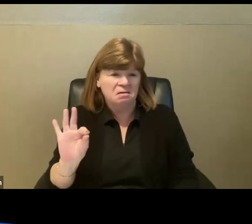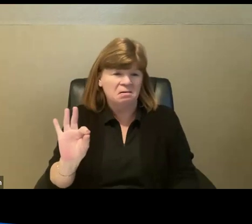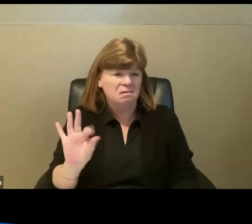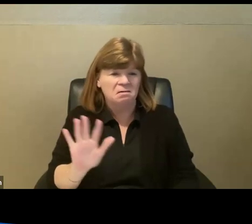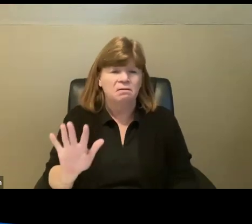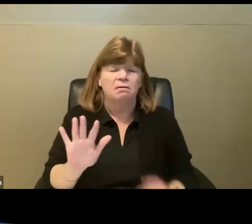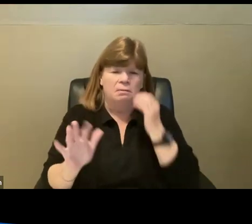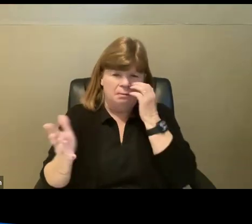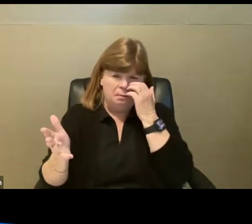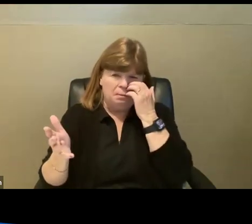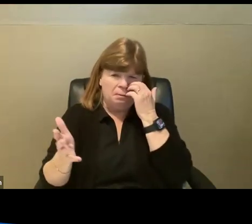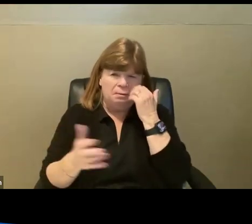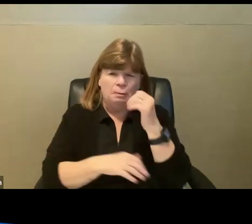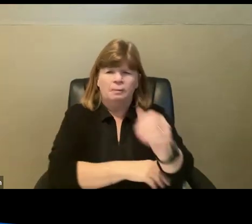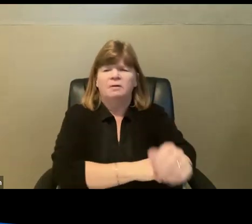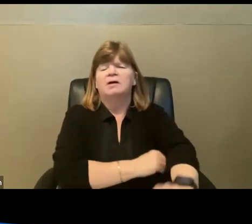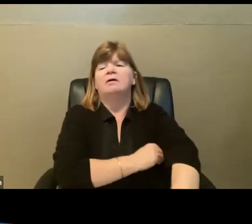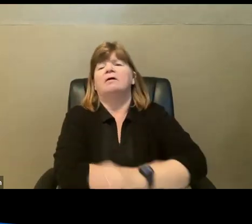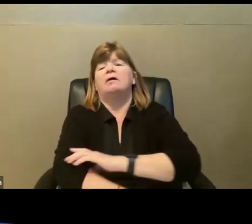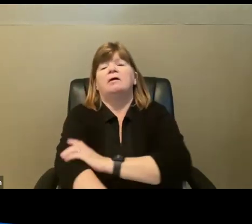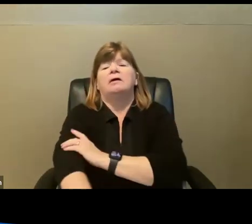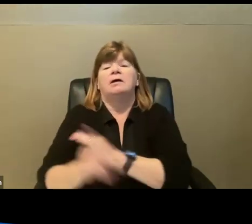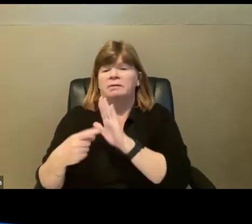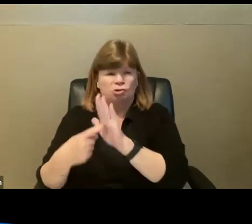Me parece que podría equivocarme con su edad. Lo mostraron recibiendo una inyección.